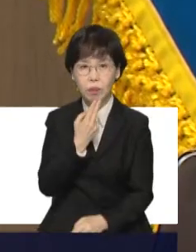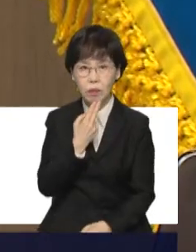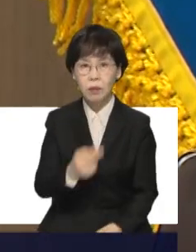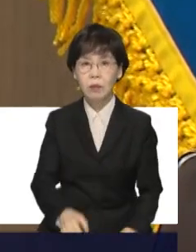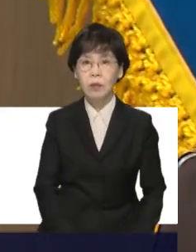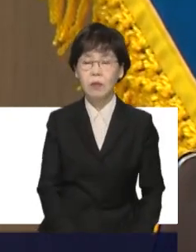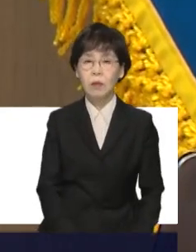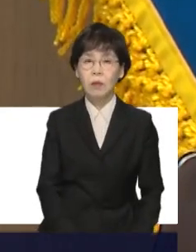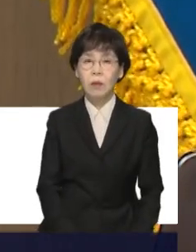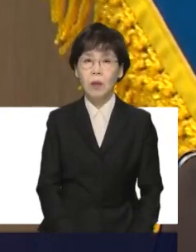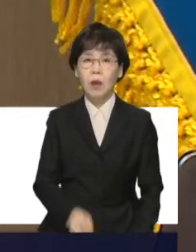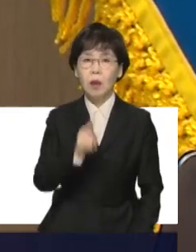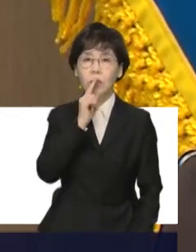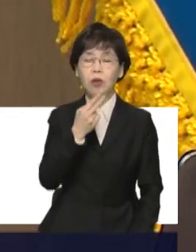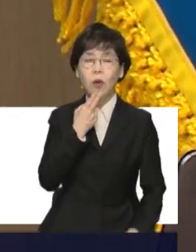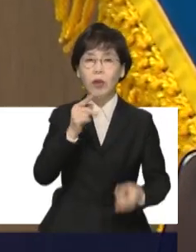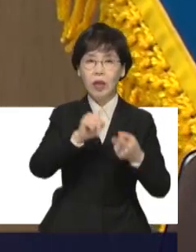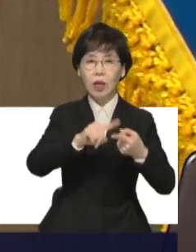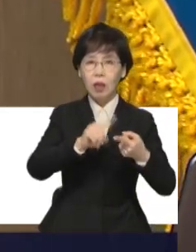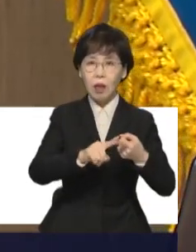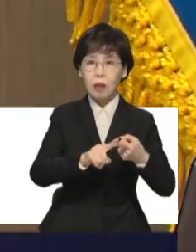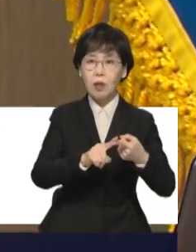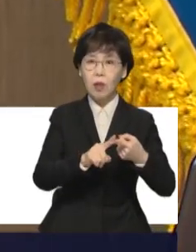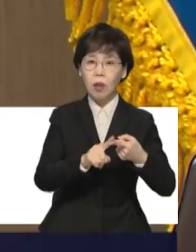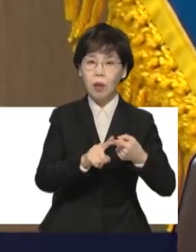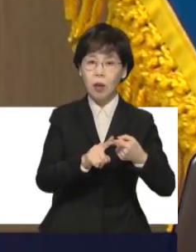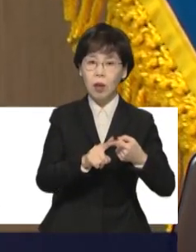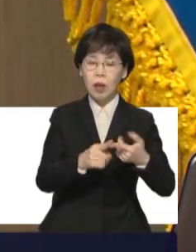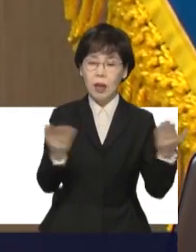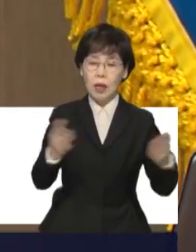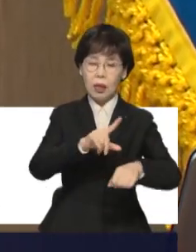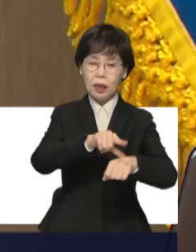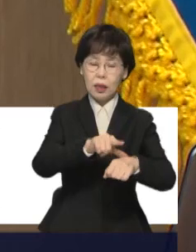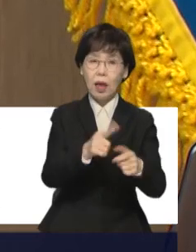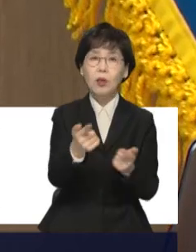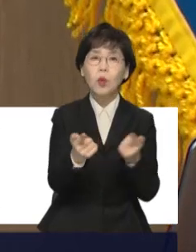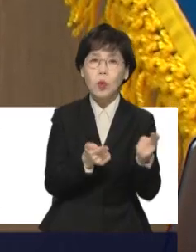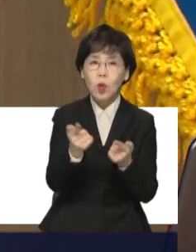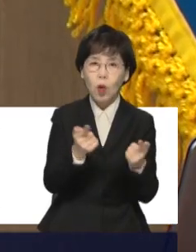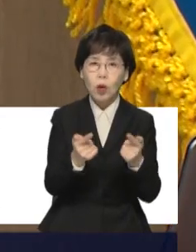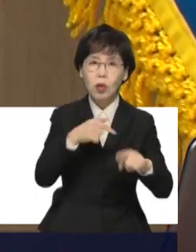물론 이에 대해 근로시간 유연화 정책의 후퇴라는 의견도 있는 것을 알고